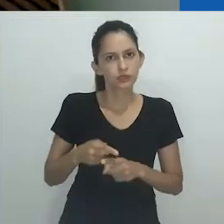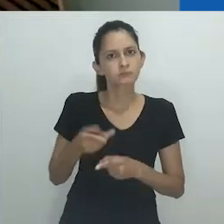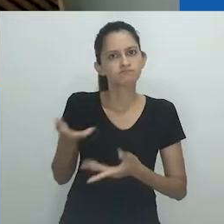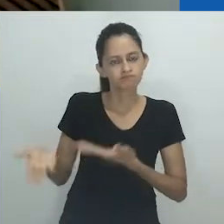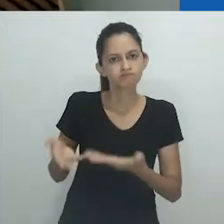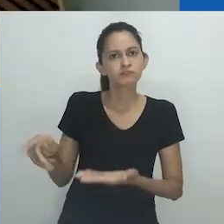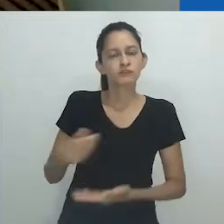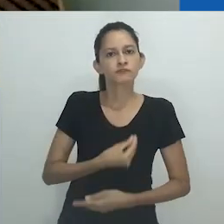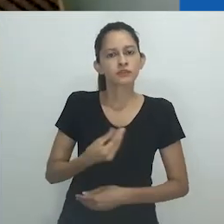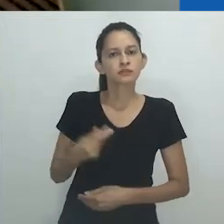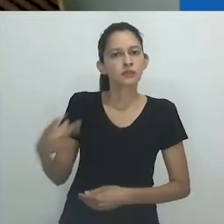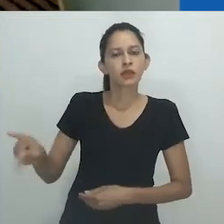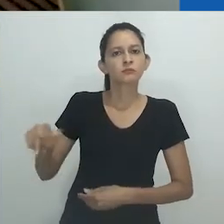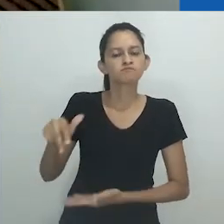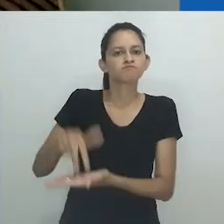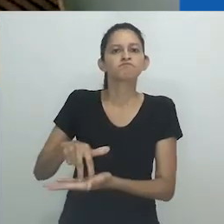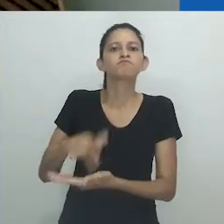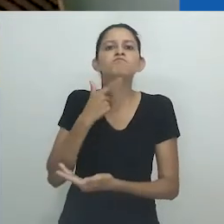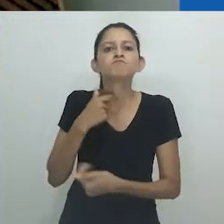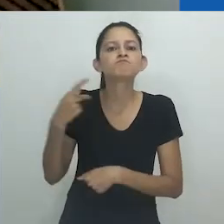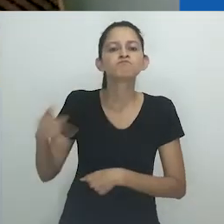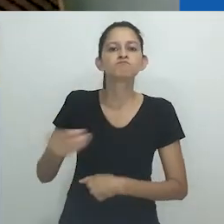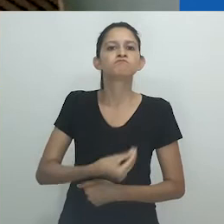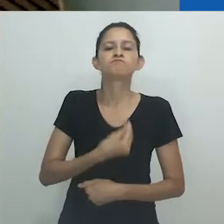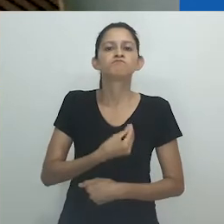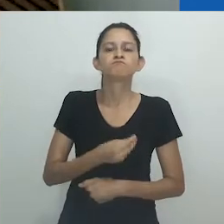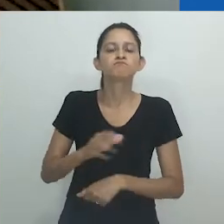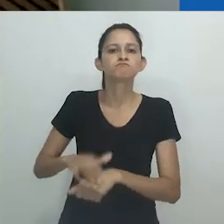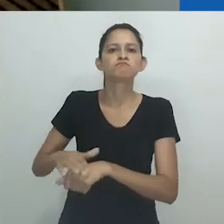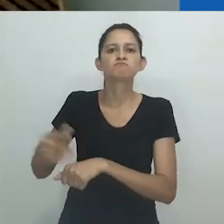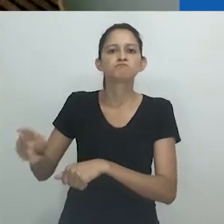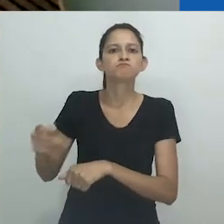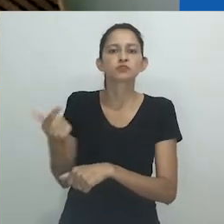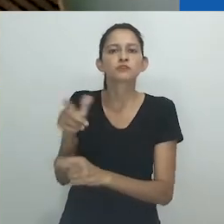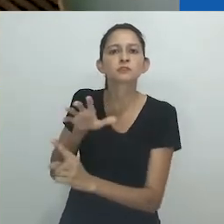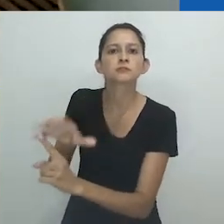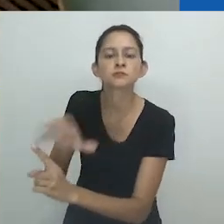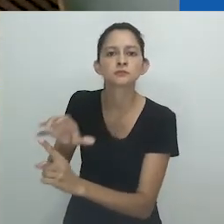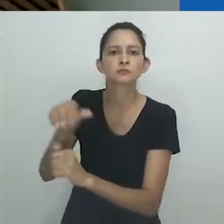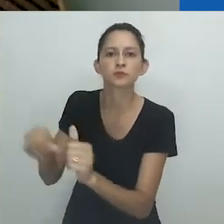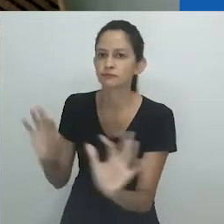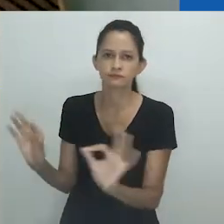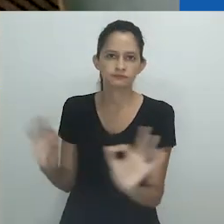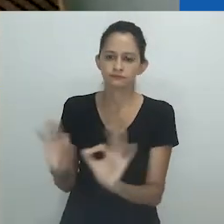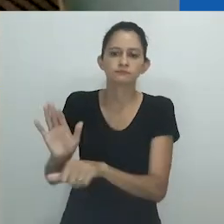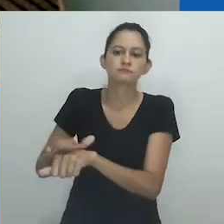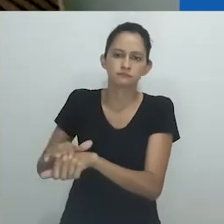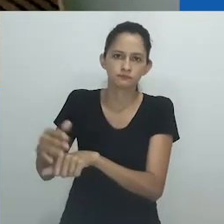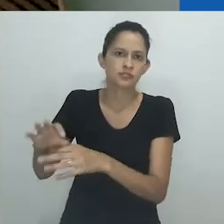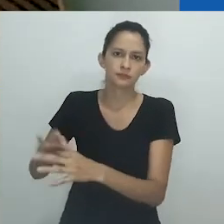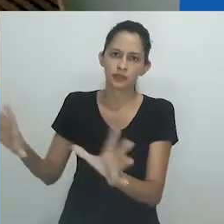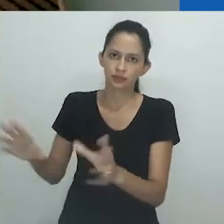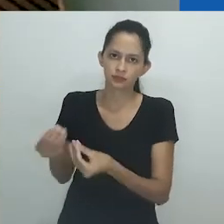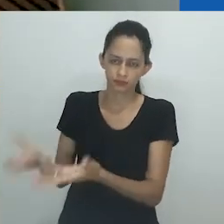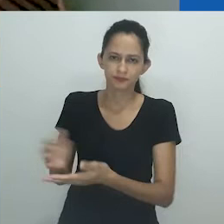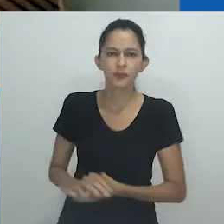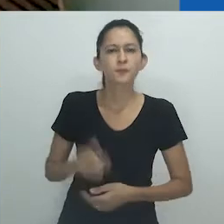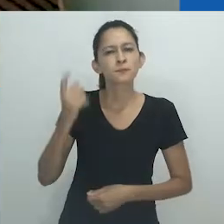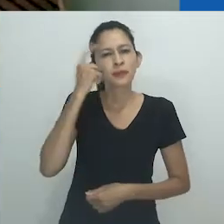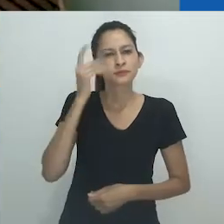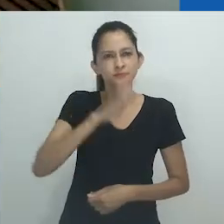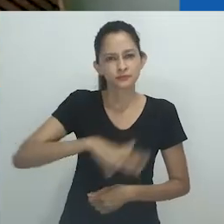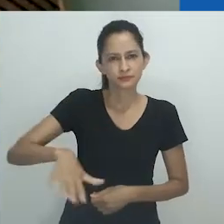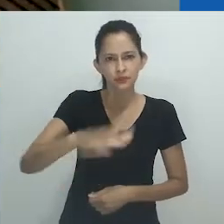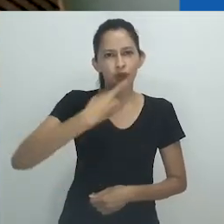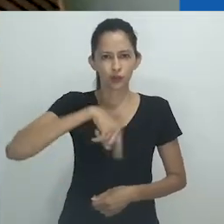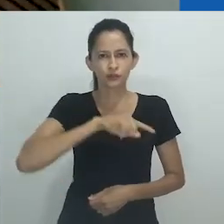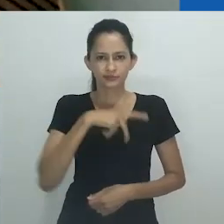Que lhe criou, permitindo que ela fosse quem ela quisesse ser. Isso não é pouco. Penso aqui nessas mulheres, as nossas mulheres e mães